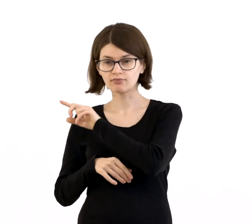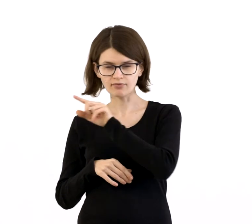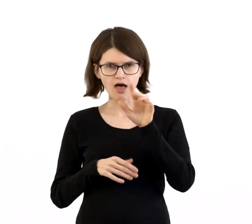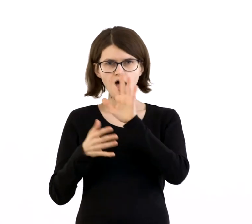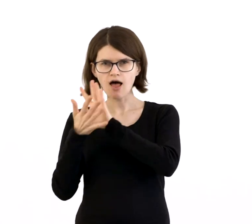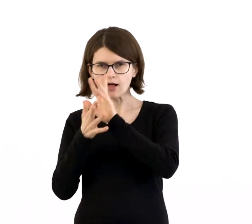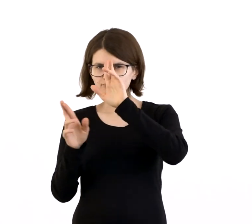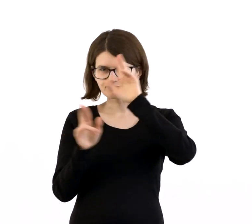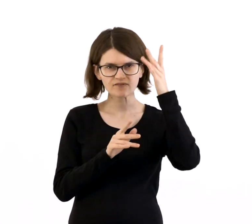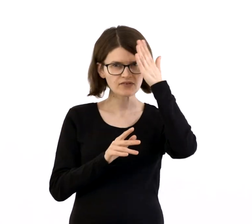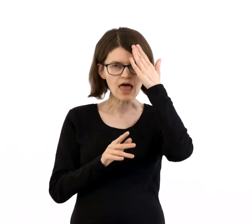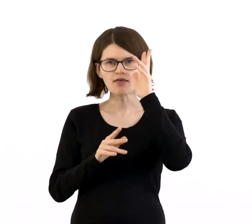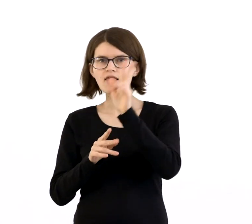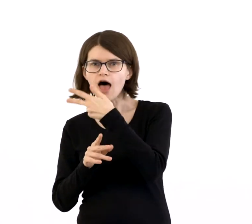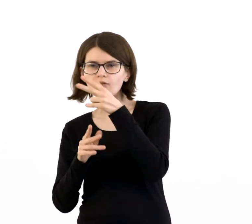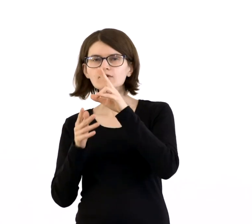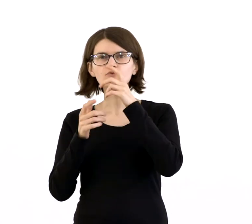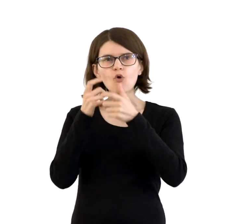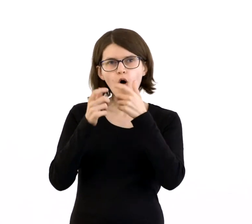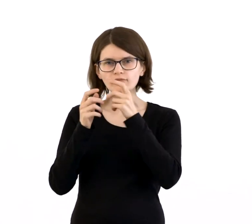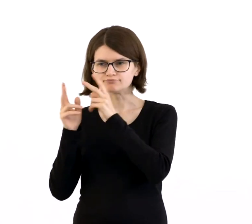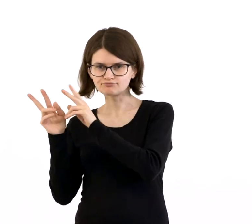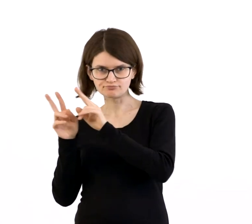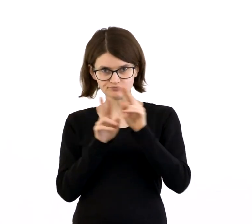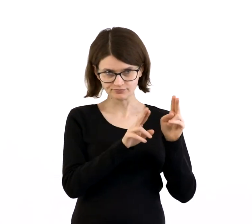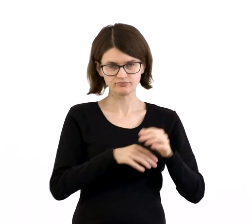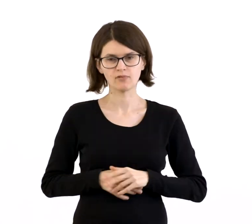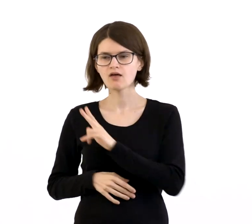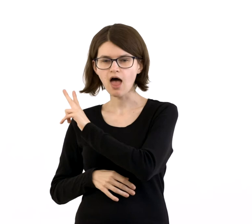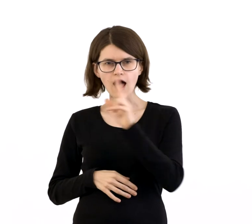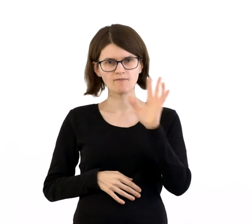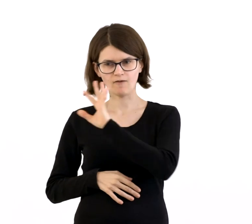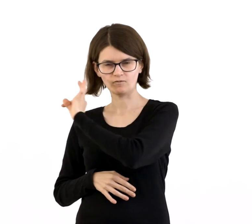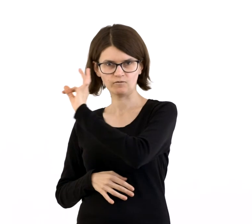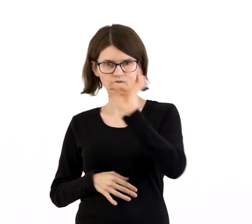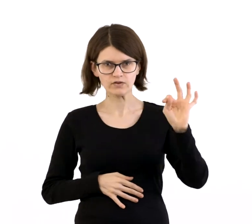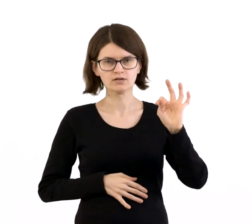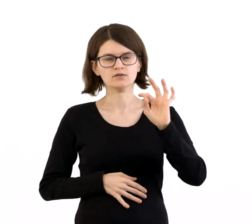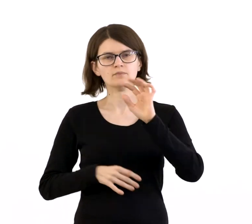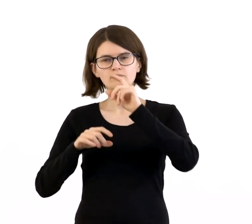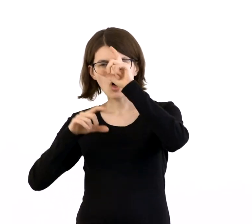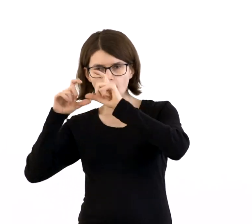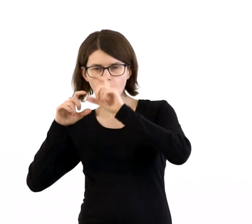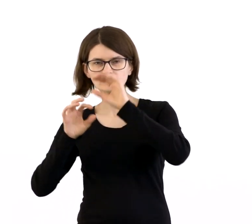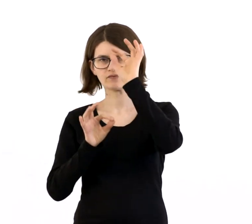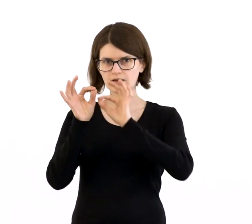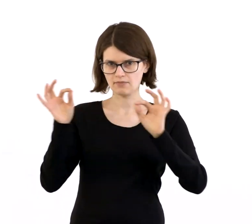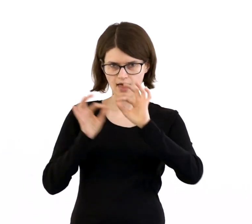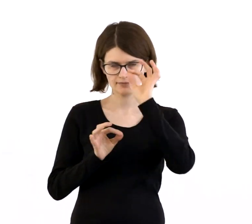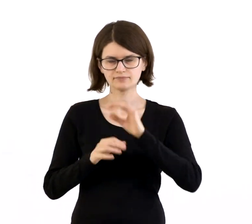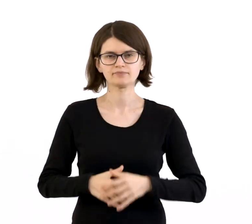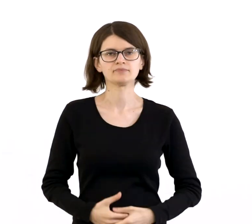i ich cech charakterystycznych możemy mówić o porządkach architektonicznych z określonymi proporcjami i wymiarami.